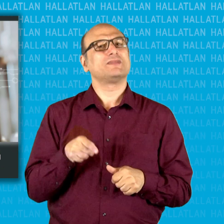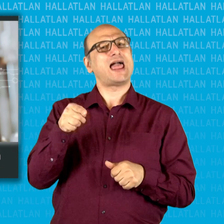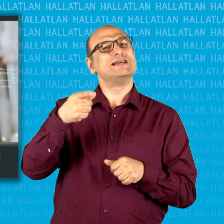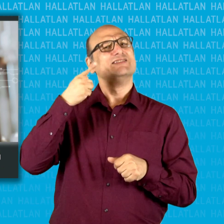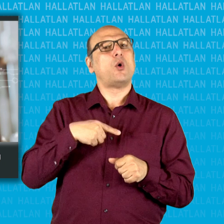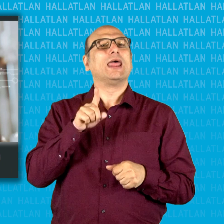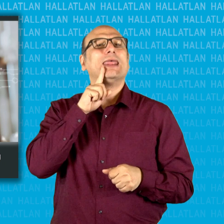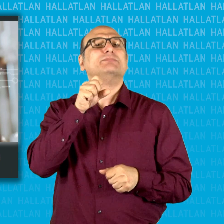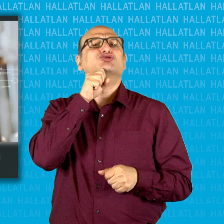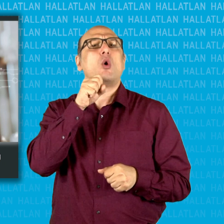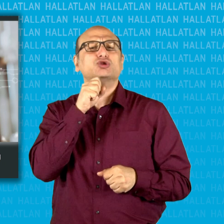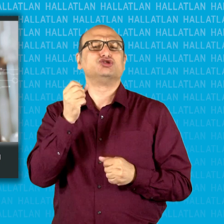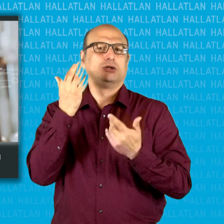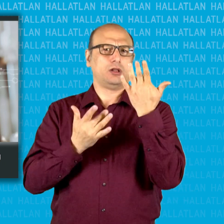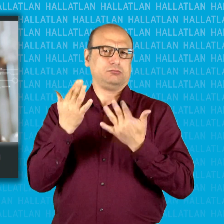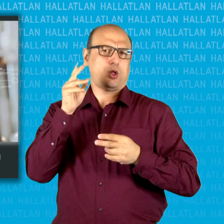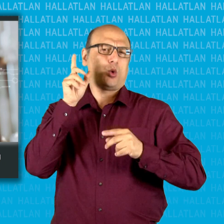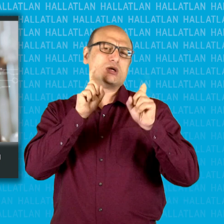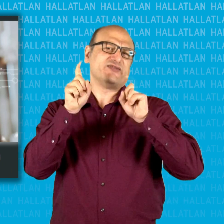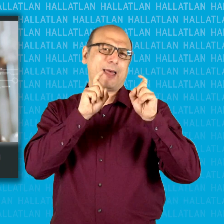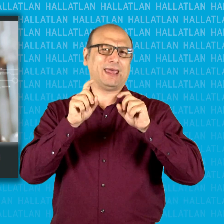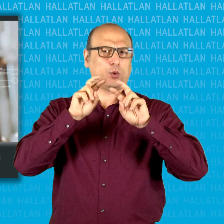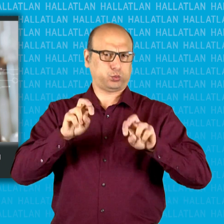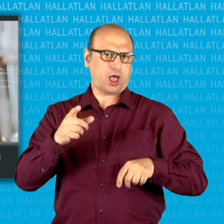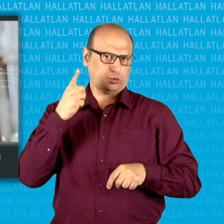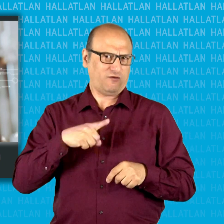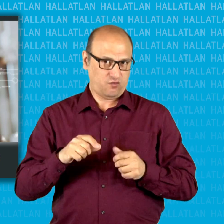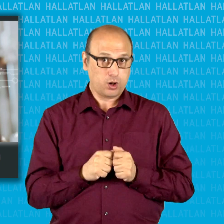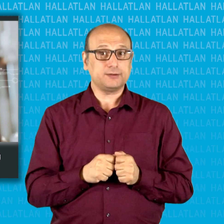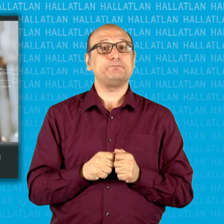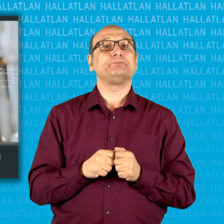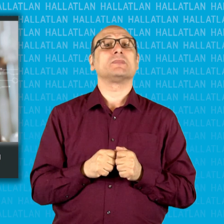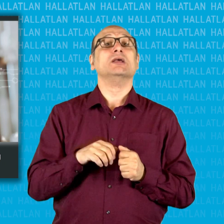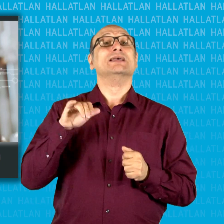derül ki abból a felmérésből, amit az Ipsos készített.